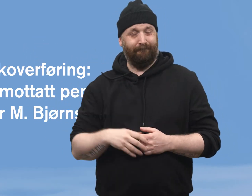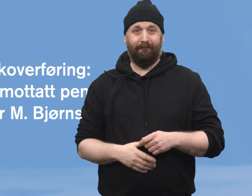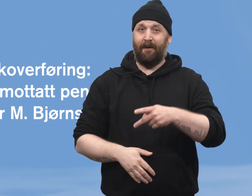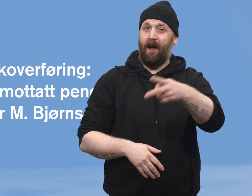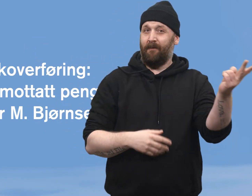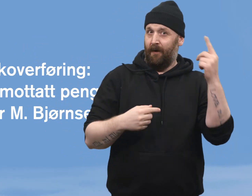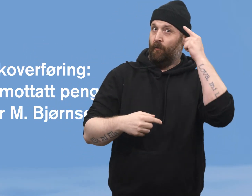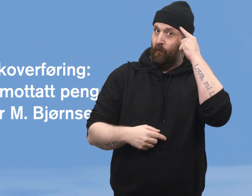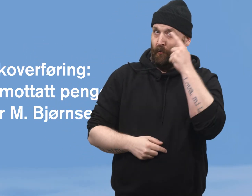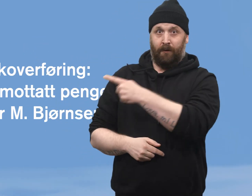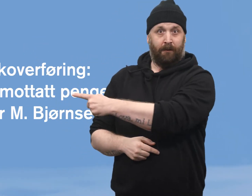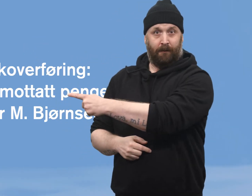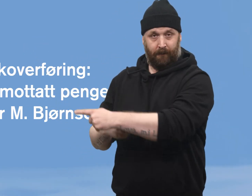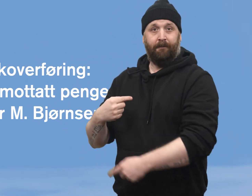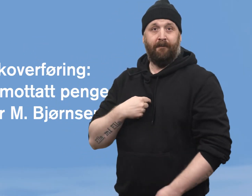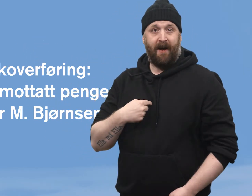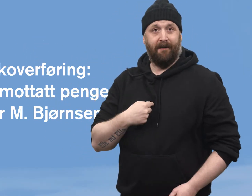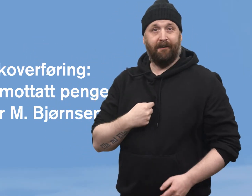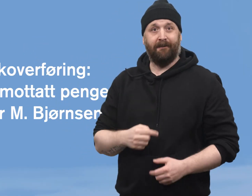utgir seg for å være meg.